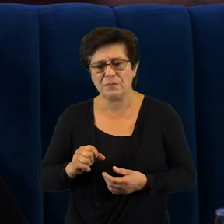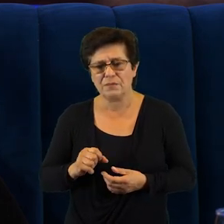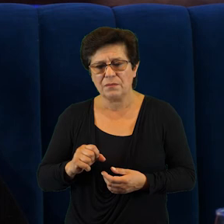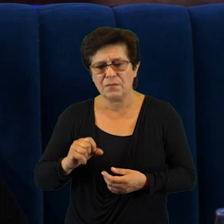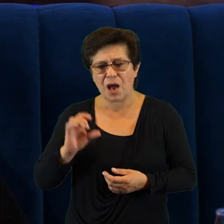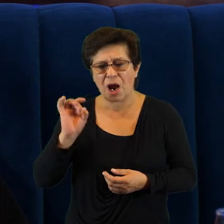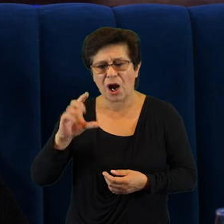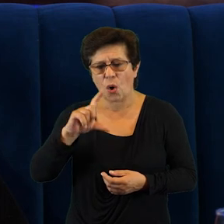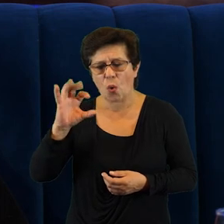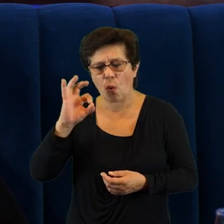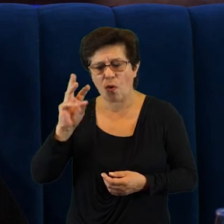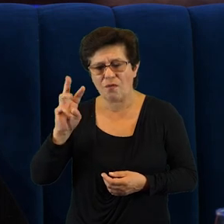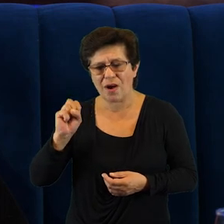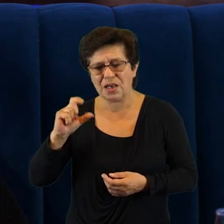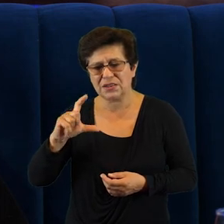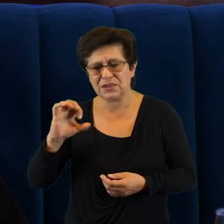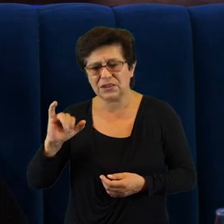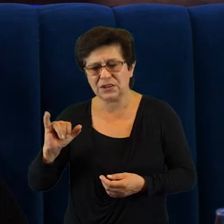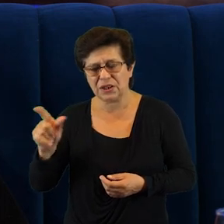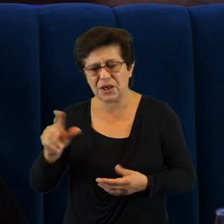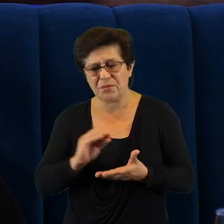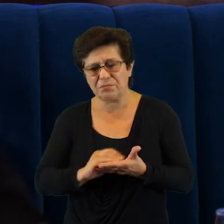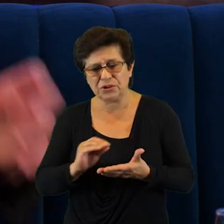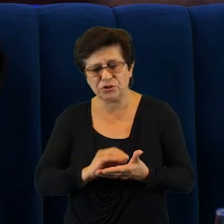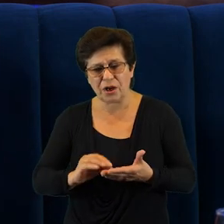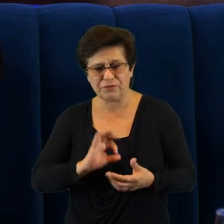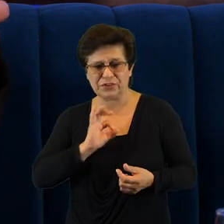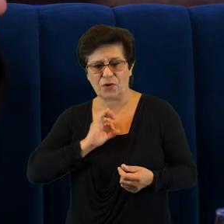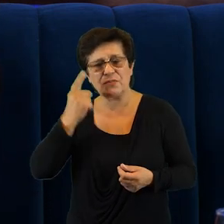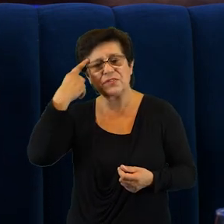i wspomina w jakiejś swojej zapisce, że jak tylko w świetlicy